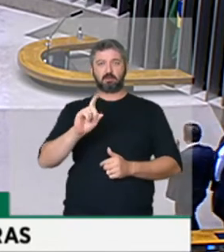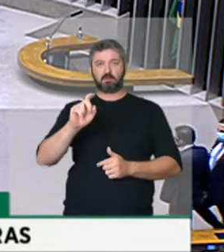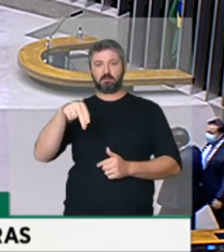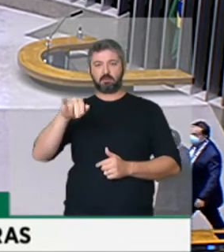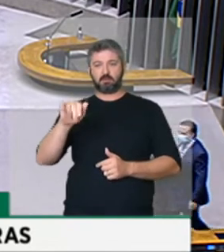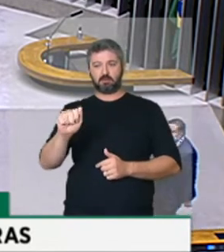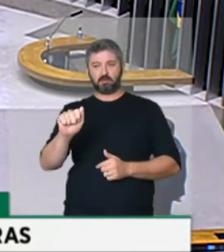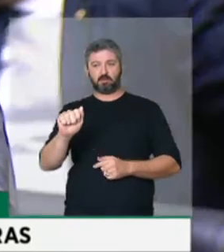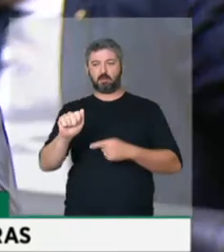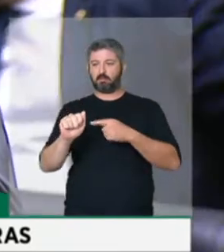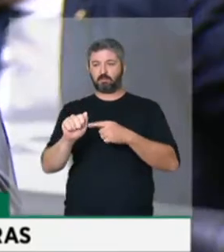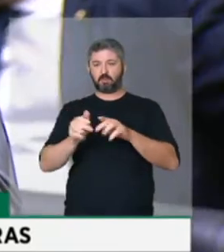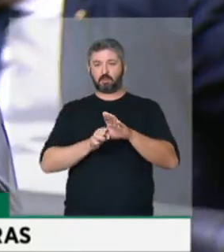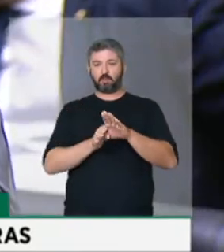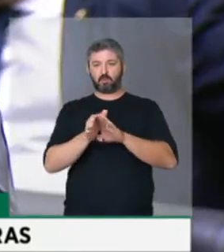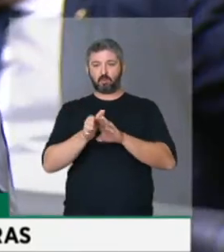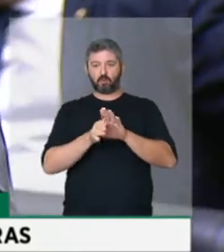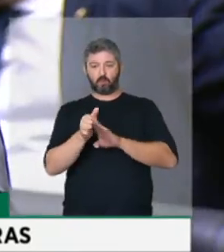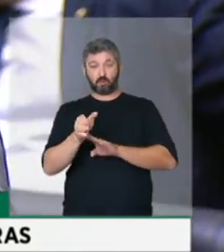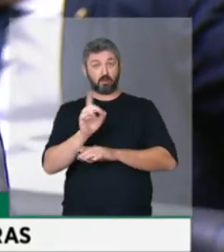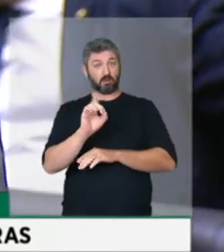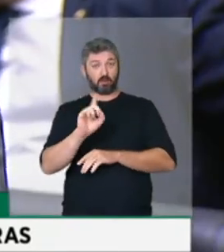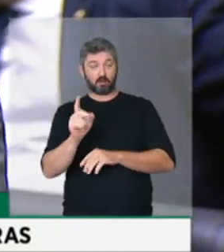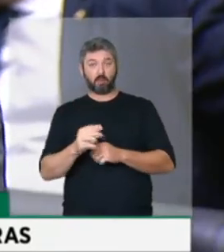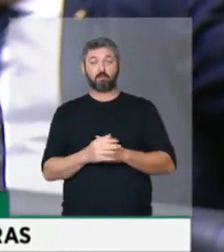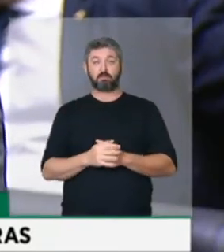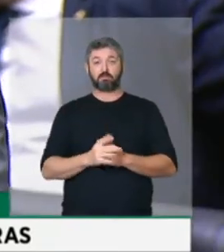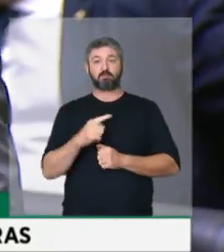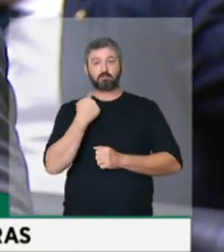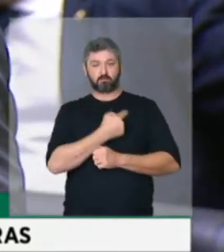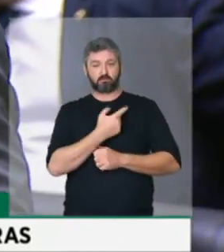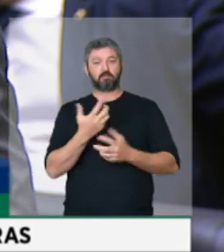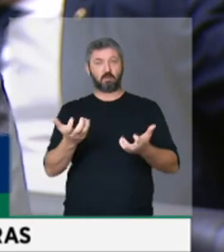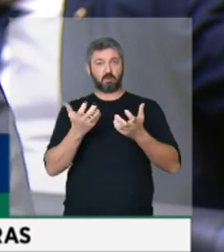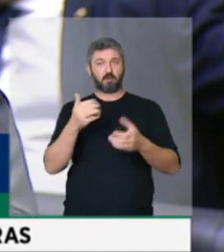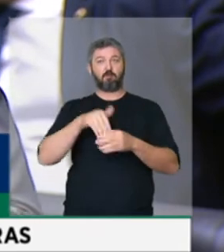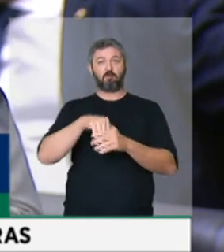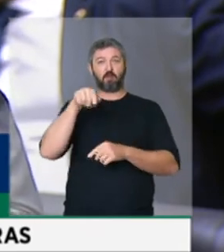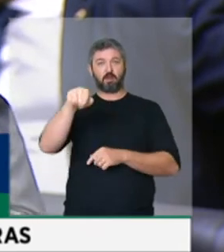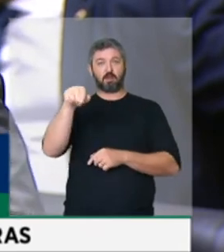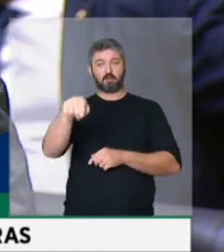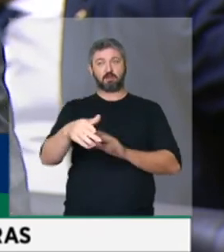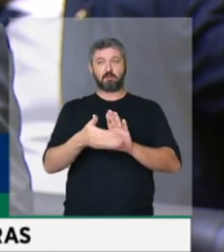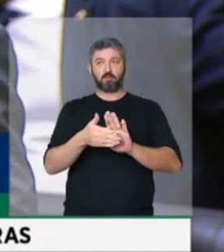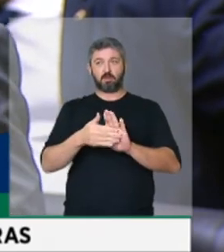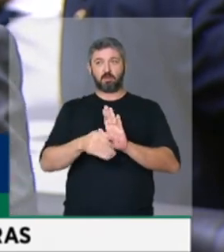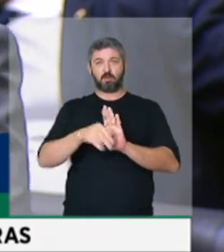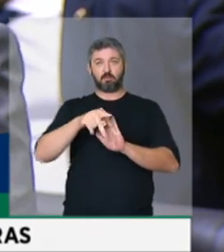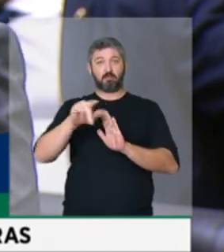ORIENTA O AVANTE? CIDADANIA. -- [DEPUTADO]: CIDADANIA ORIENTA VOTO NÃO. NÓS QUEREMOS VOTAR ESSA MATÉRIA, ESSA MEDIDA PROVISÓRIA É EXTREMAMENTE IMPORTANTE PRO